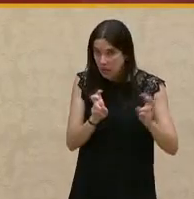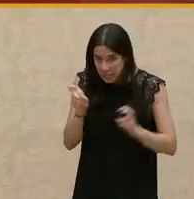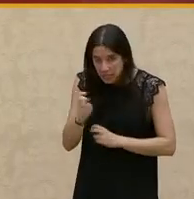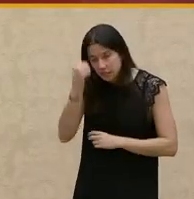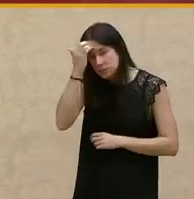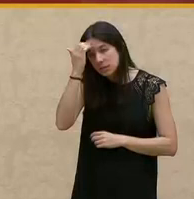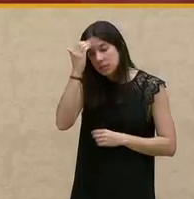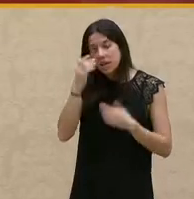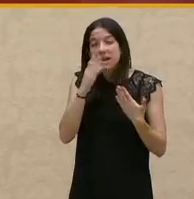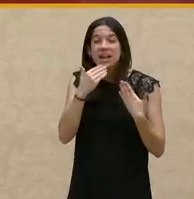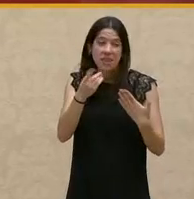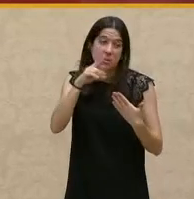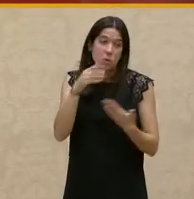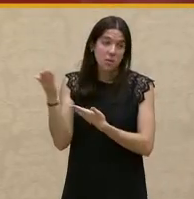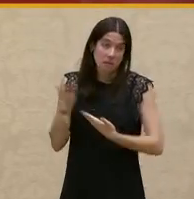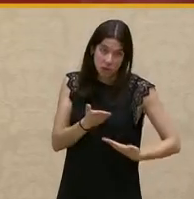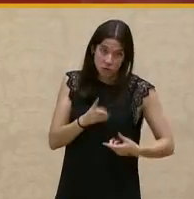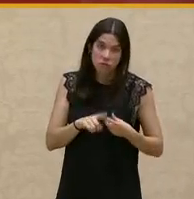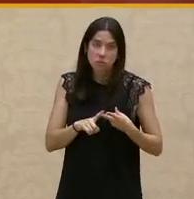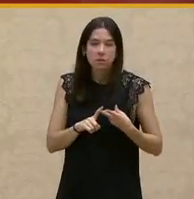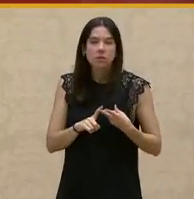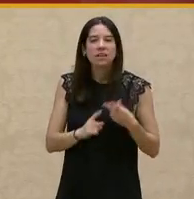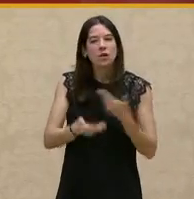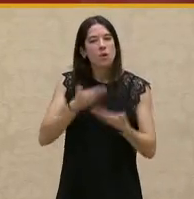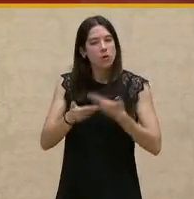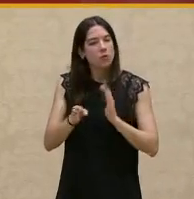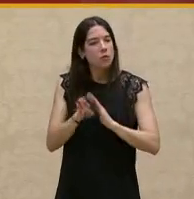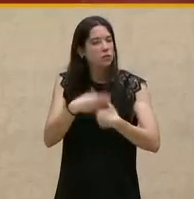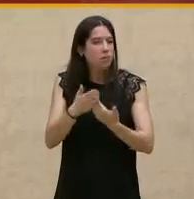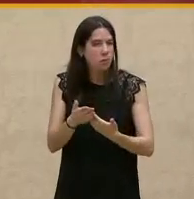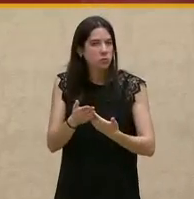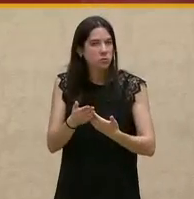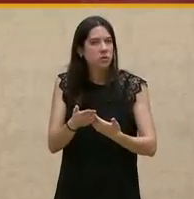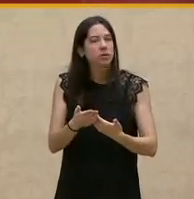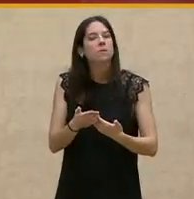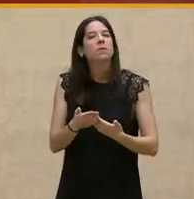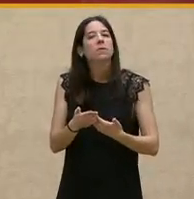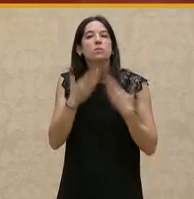invitado y seguimos esta colaboración, que hemos empezado hace poco. Muchísimas gracias.